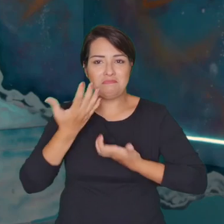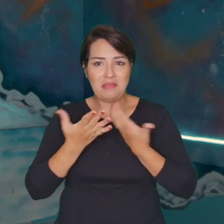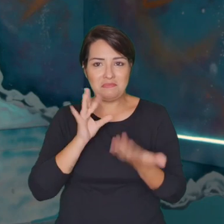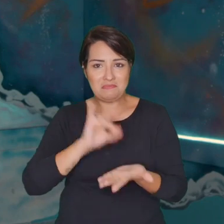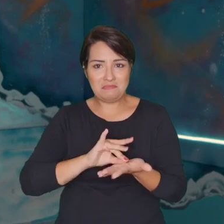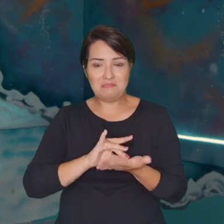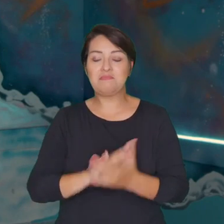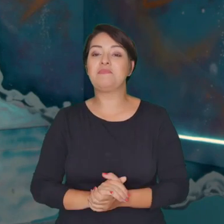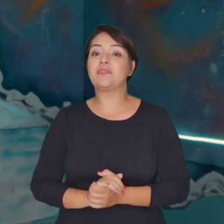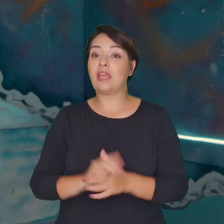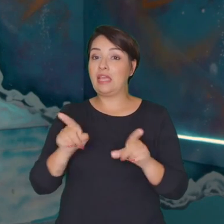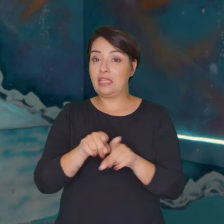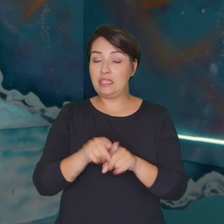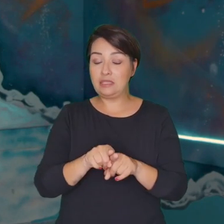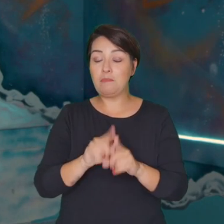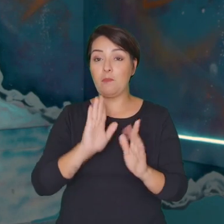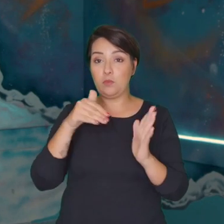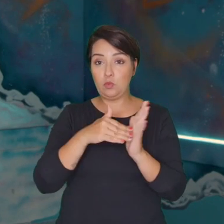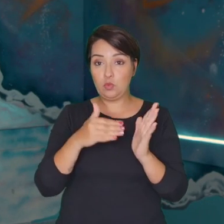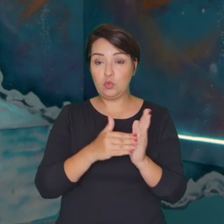E, por último, eu pude destacar também que a questão